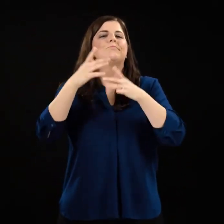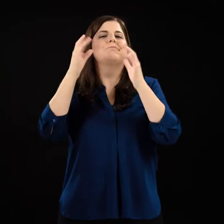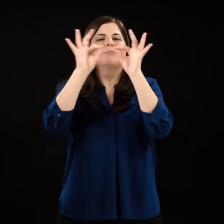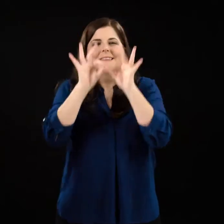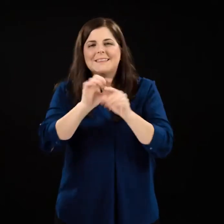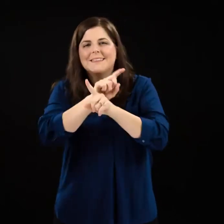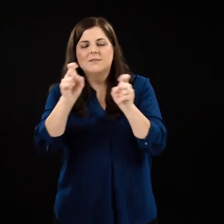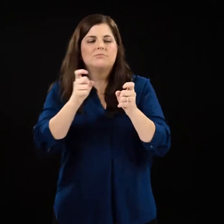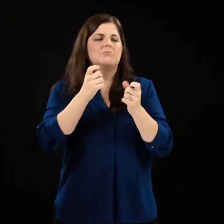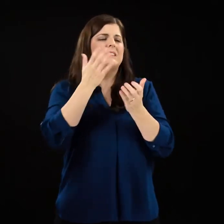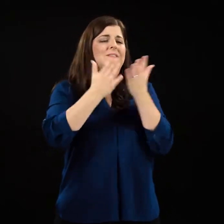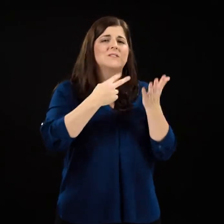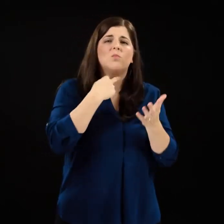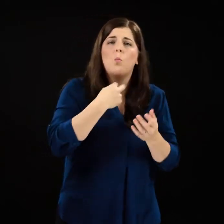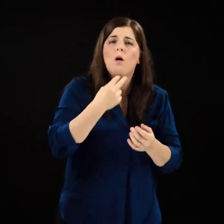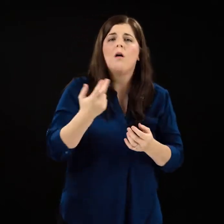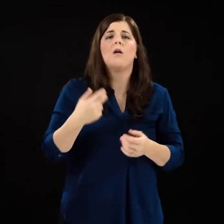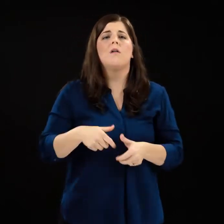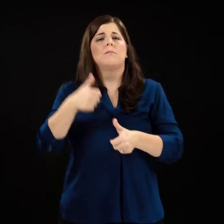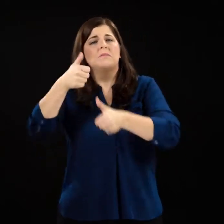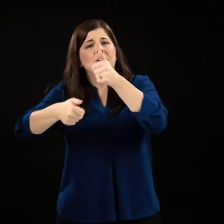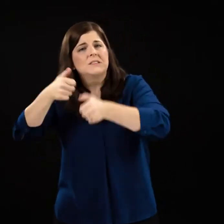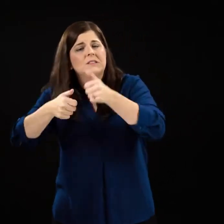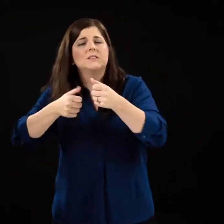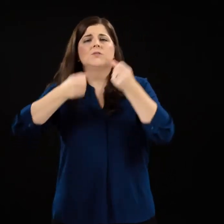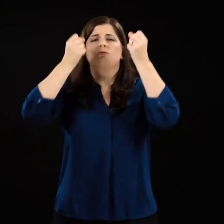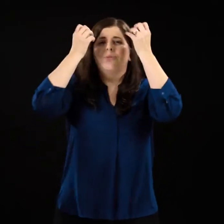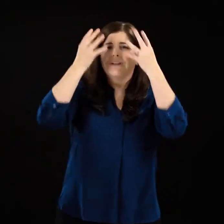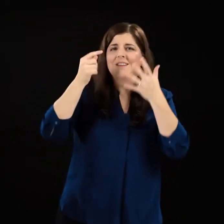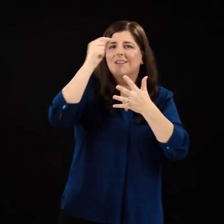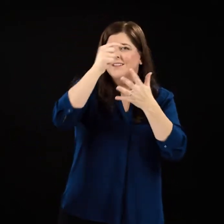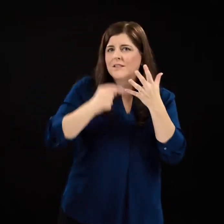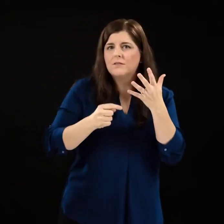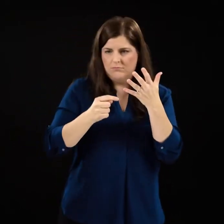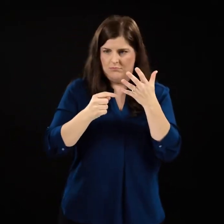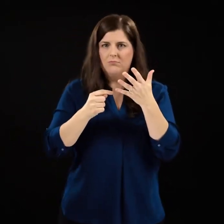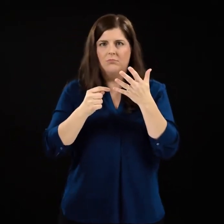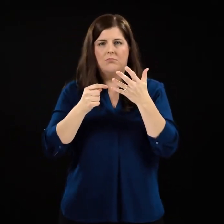Il peut déverrouiller l'appareil sur demande et sans frais.